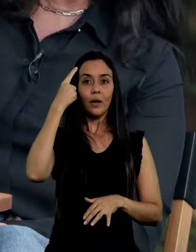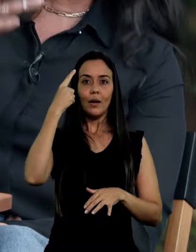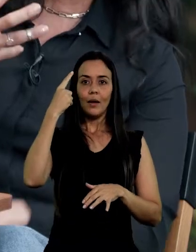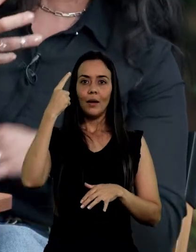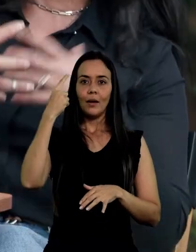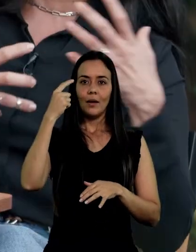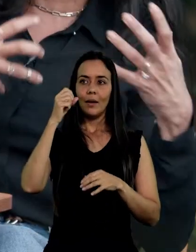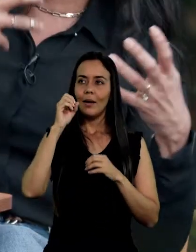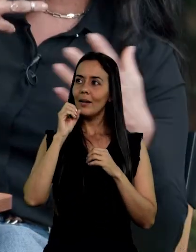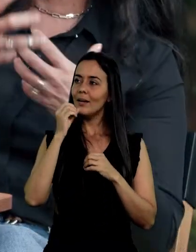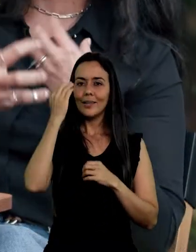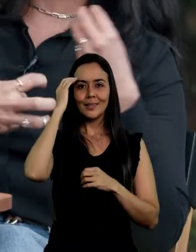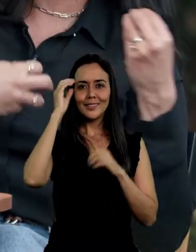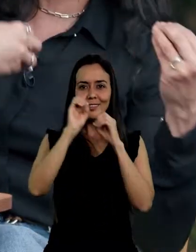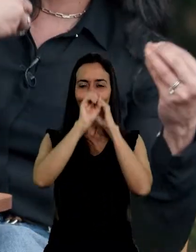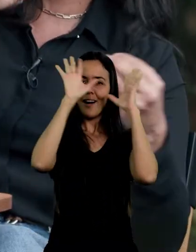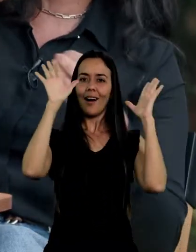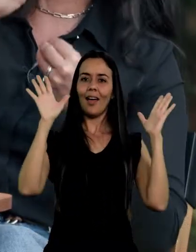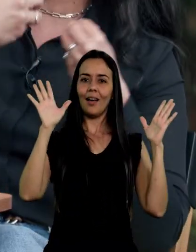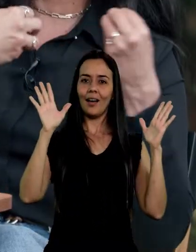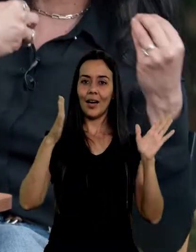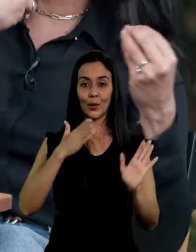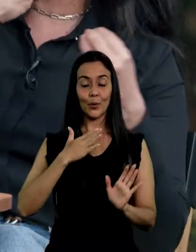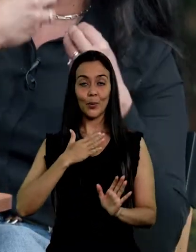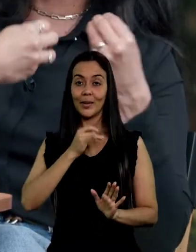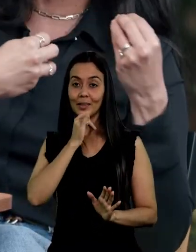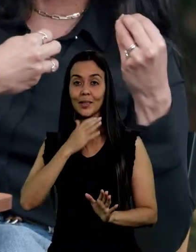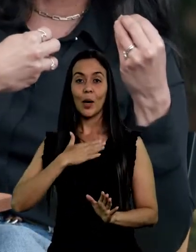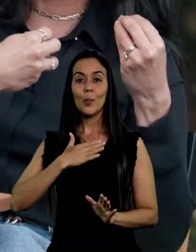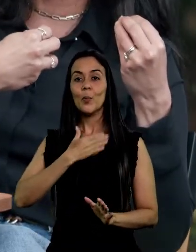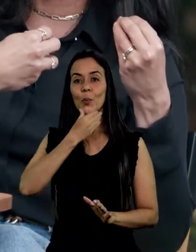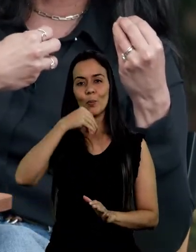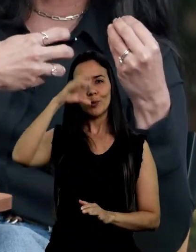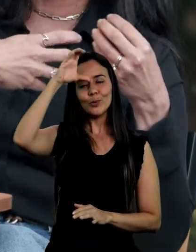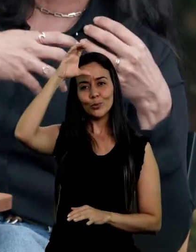já praticava isso, já tinha muita socialização na adolescência dele,